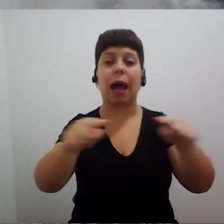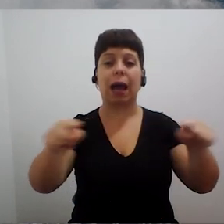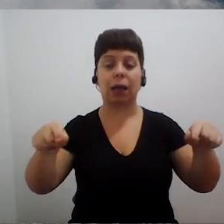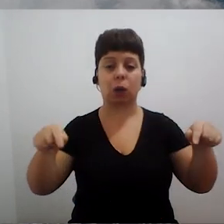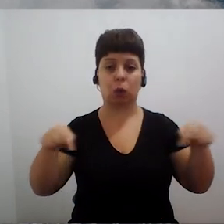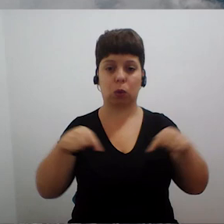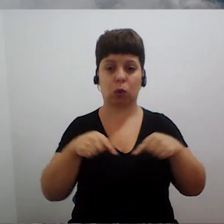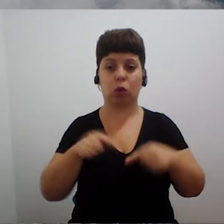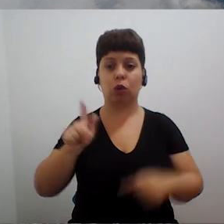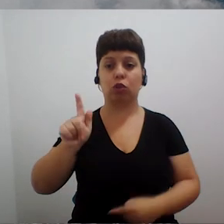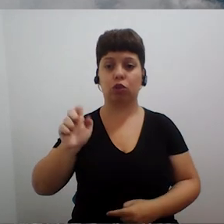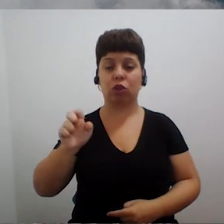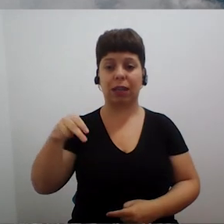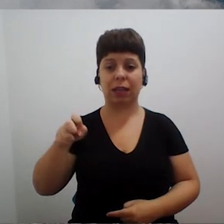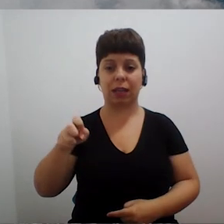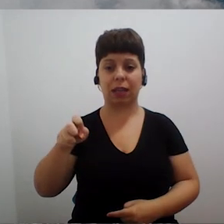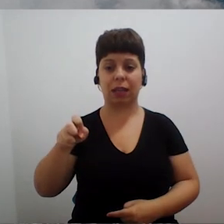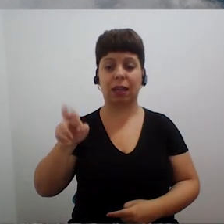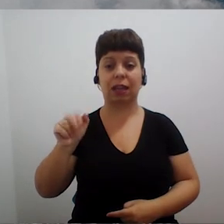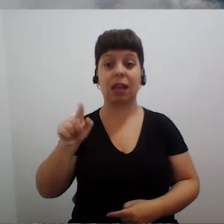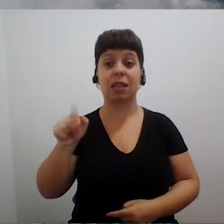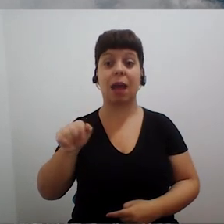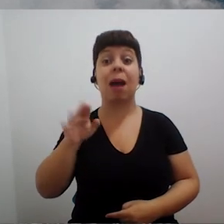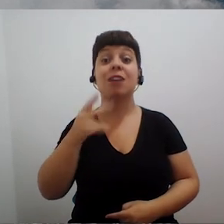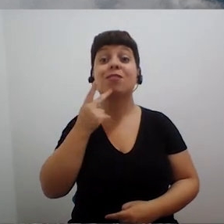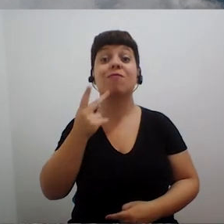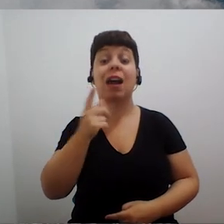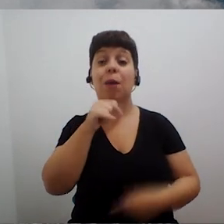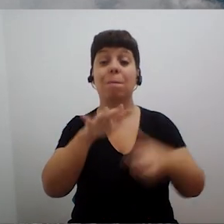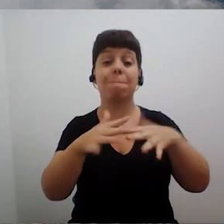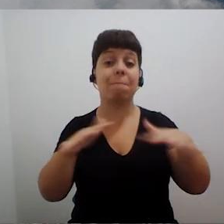ou Mar da Galiléia, assim entendido também o Mar de Tiberíades.